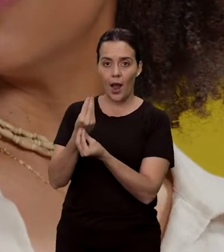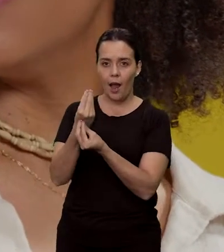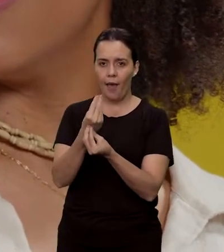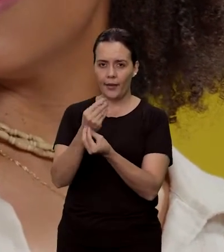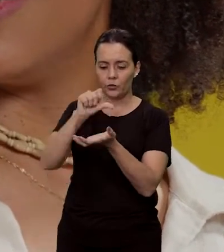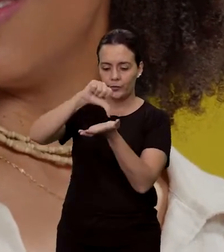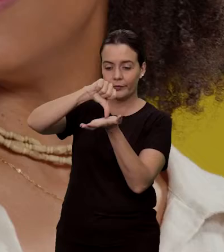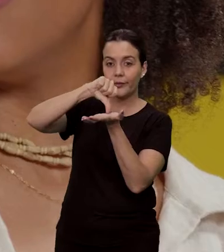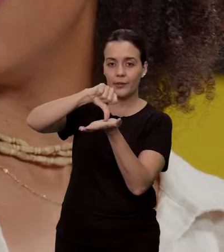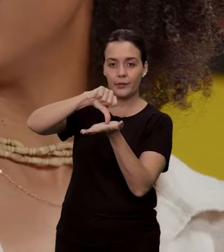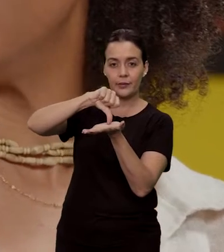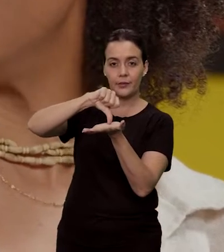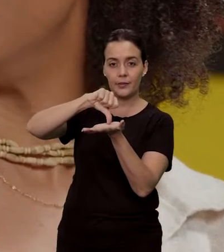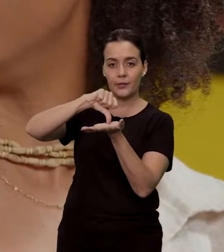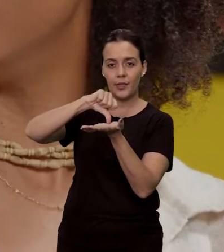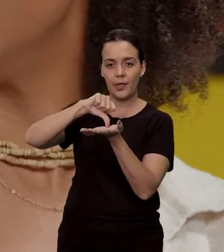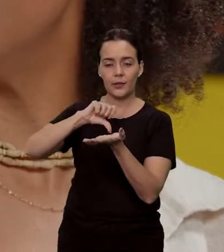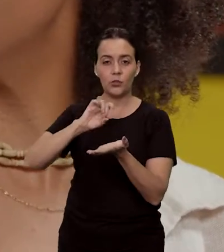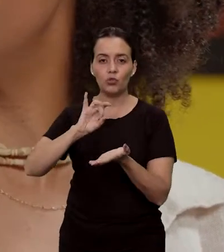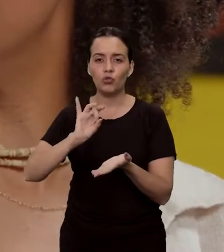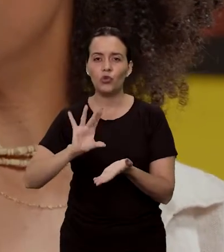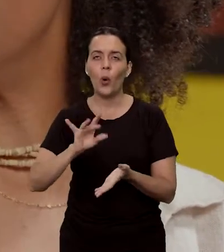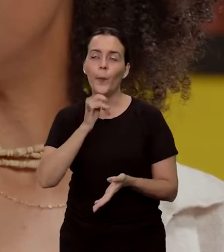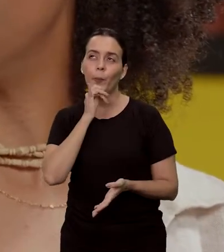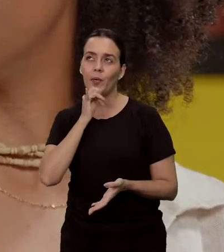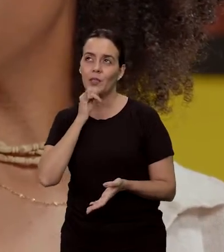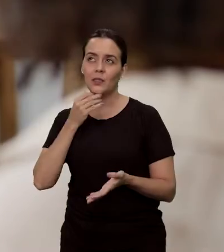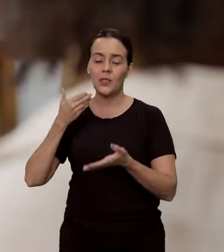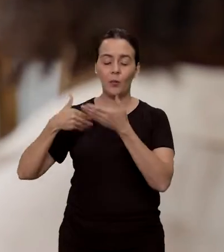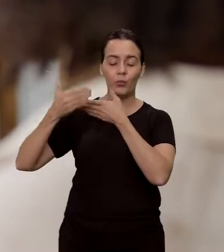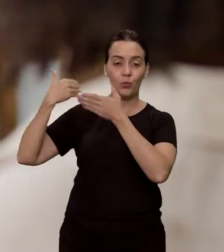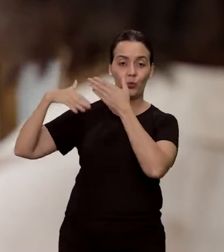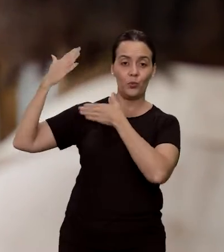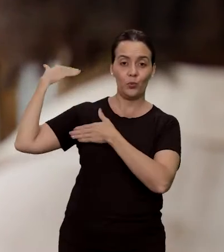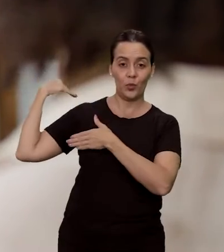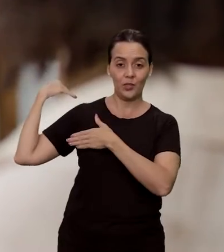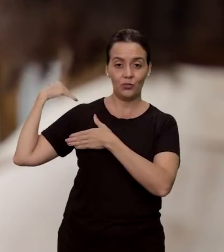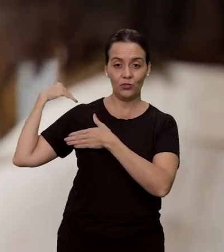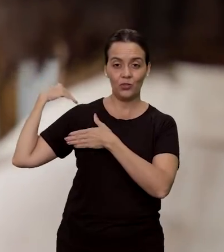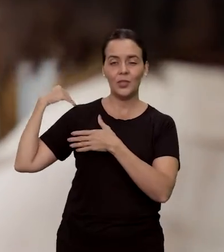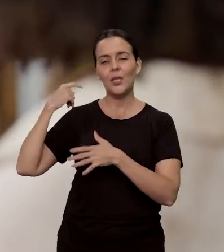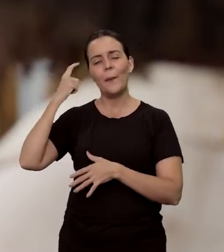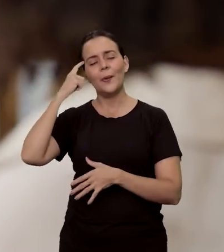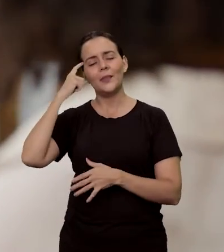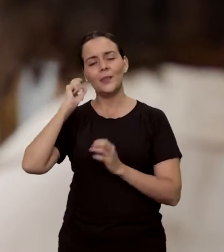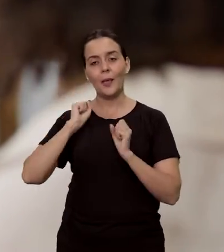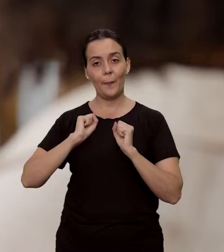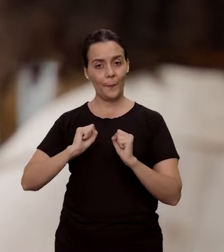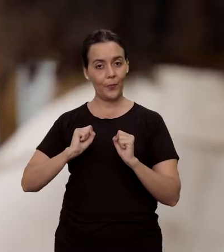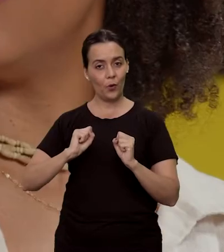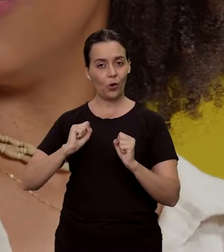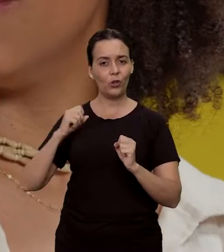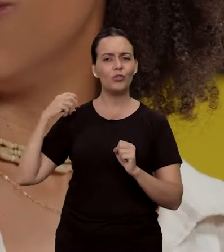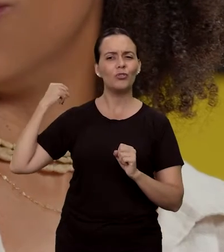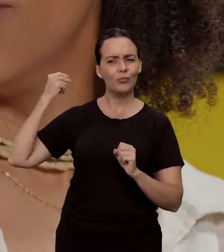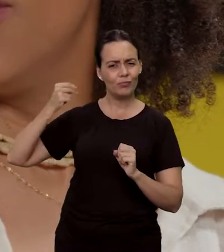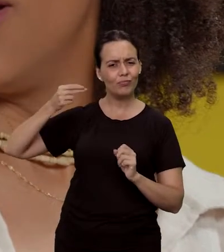ela vai criar a ideia de um primitivismo, por exemplo. [Mônica] Então... [Katiúscia] Perfeito. [Mônica] A gente pode pensar que por muito tempo,